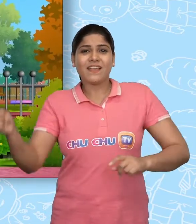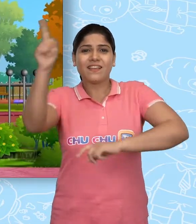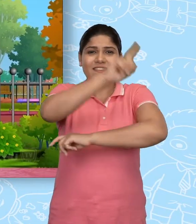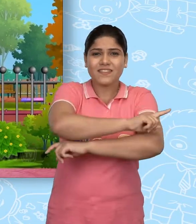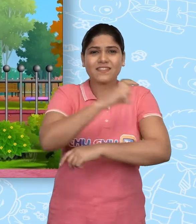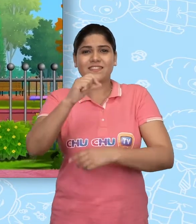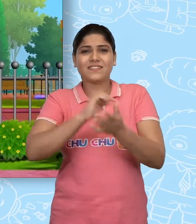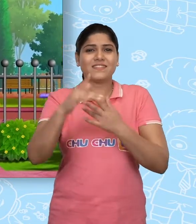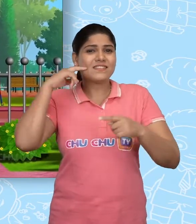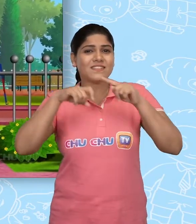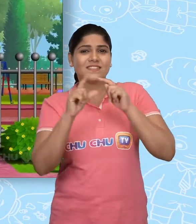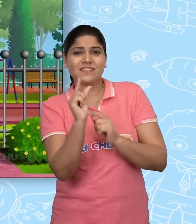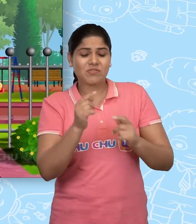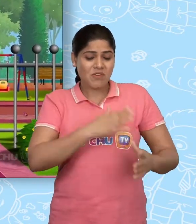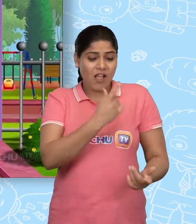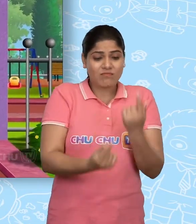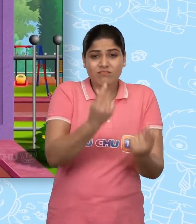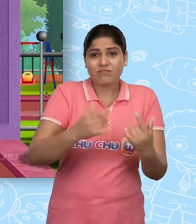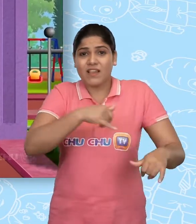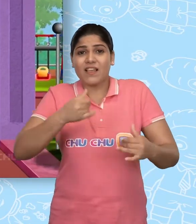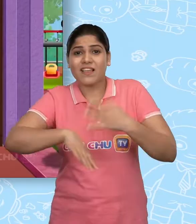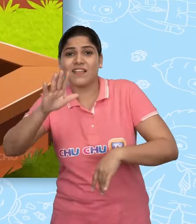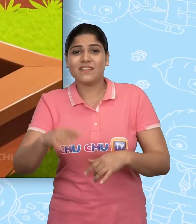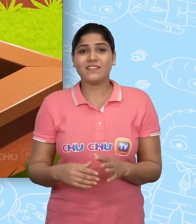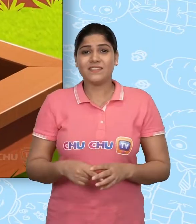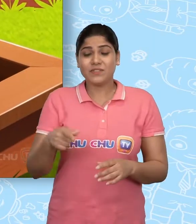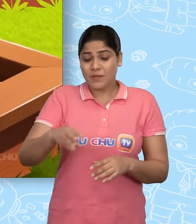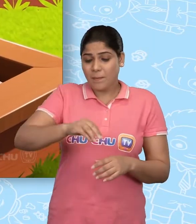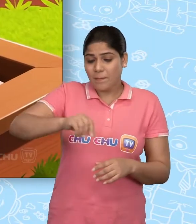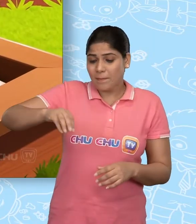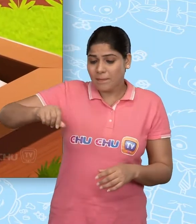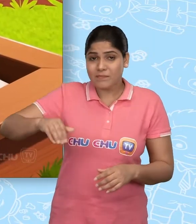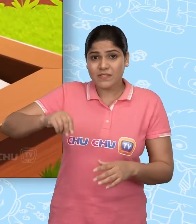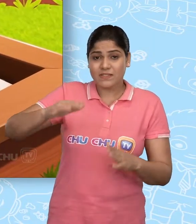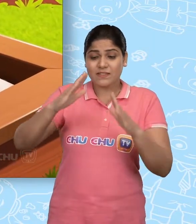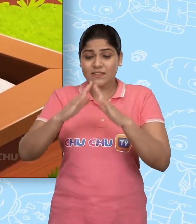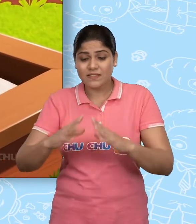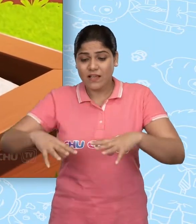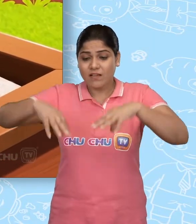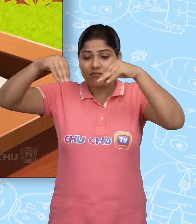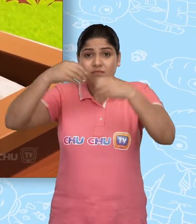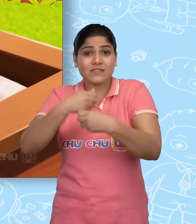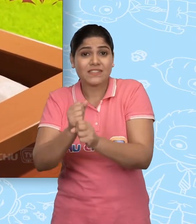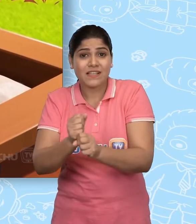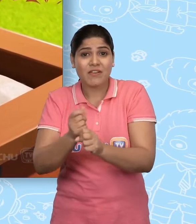एक दिन Chiku garden मे खेलनें के लिए गई उसने sandbox में मिट्टी के घर बनायें